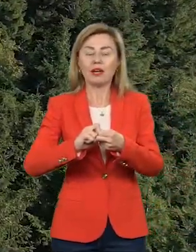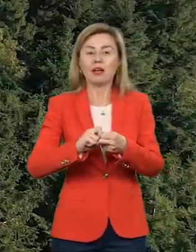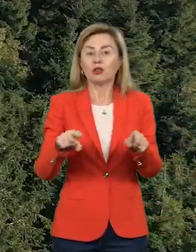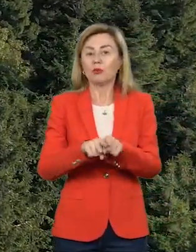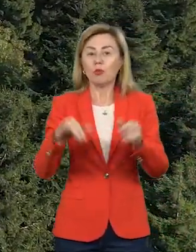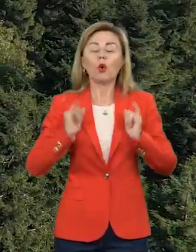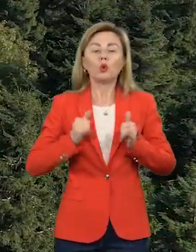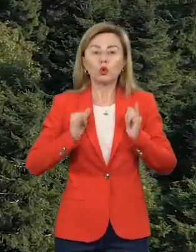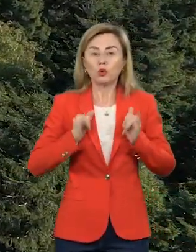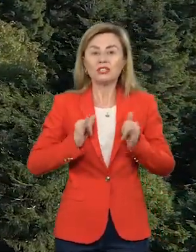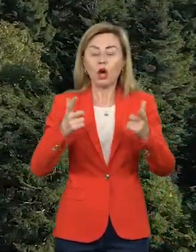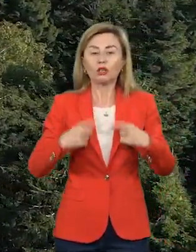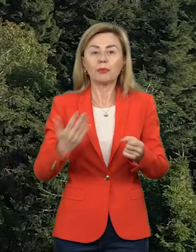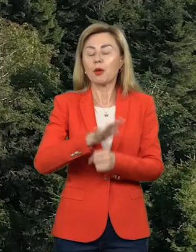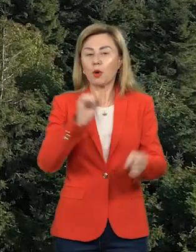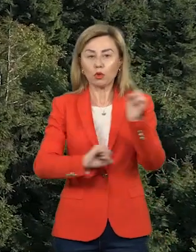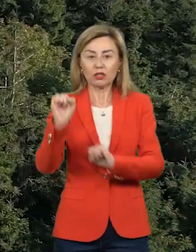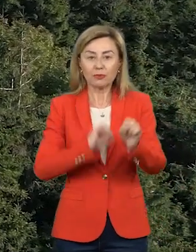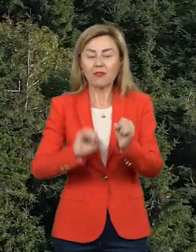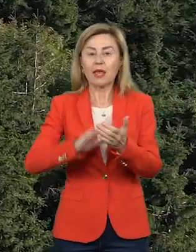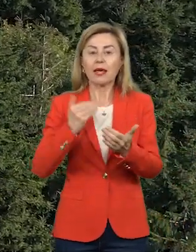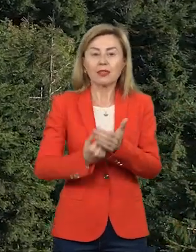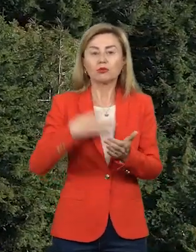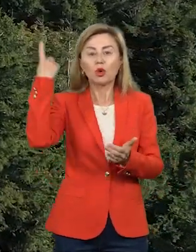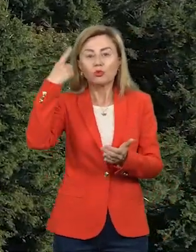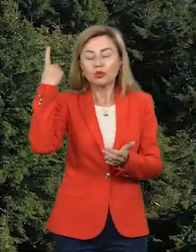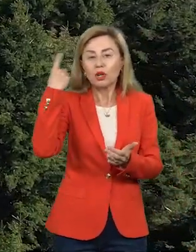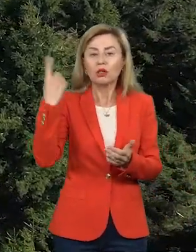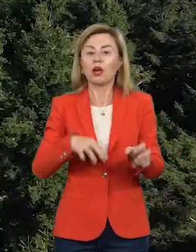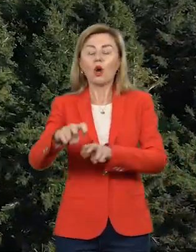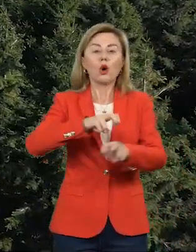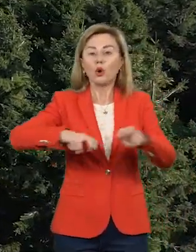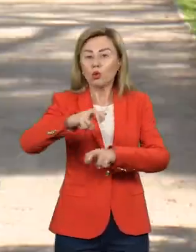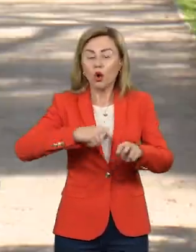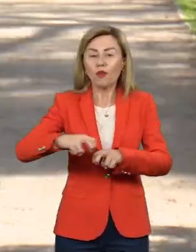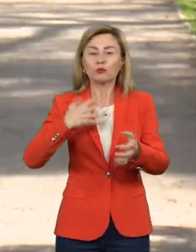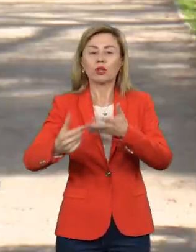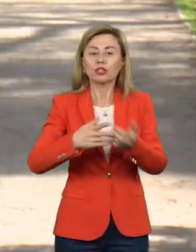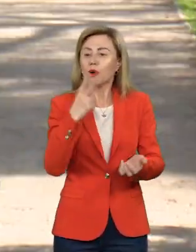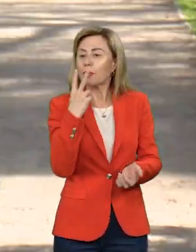Wszystkich niepełnosprawnych - zarówno intelektualnie, jak i ruchowo, jak i niedowidzących czy niesłyszących.